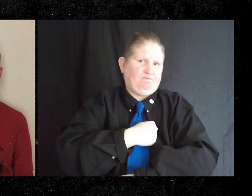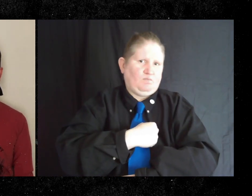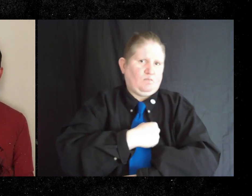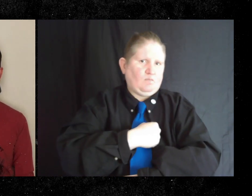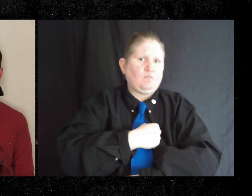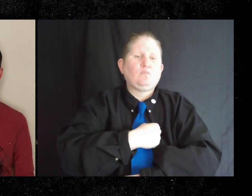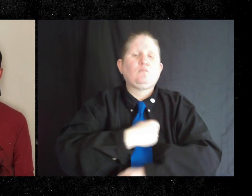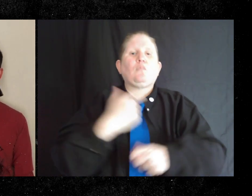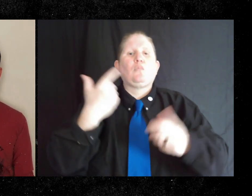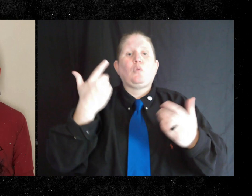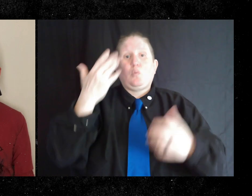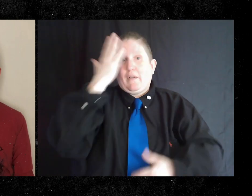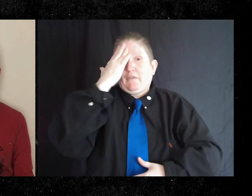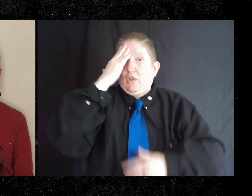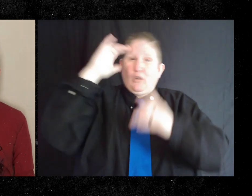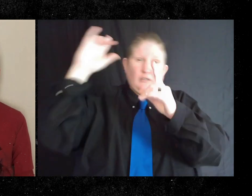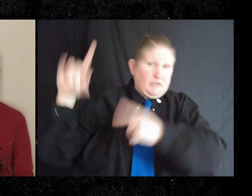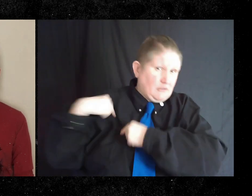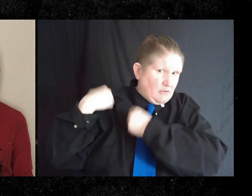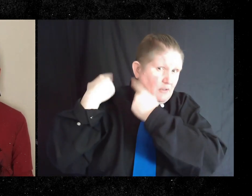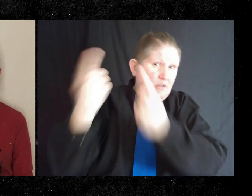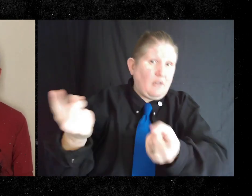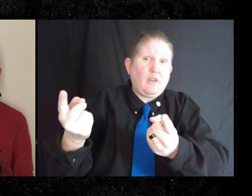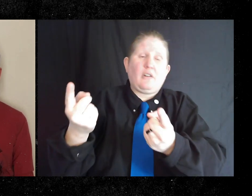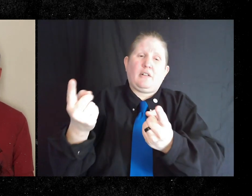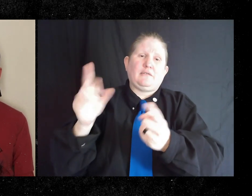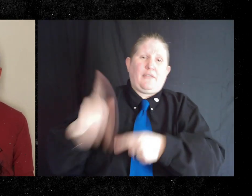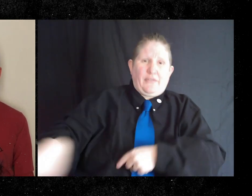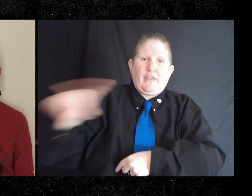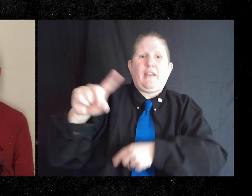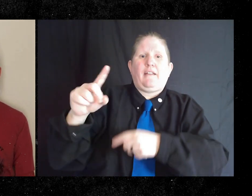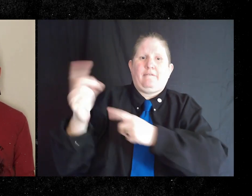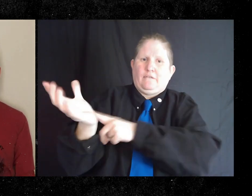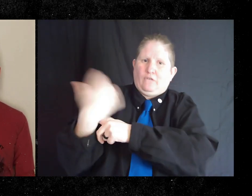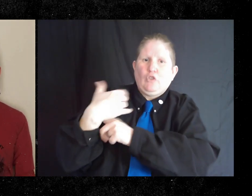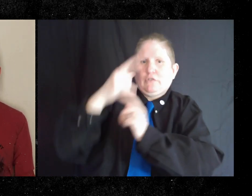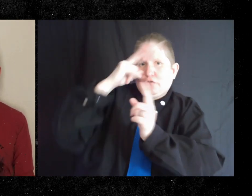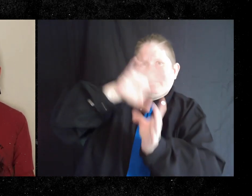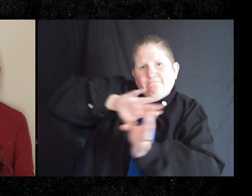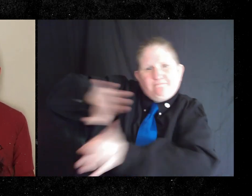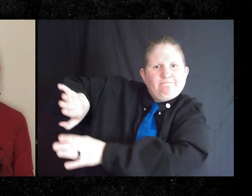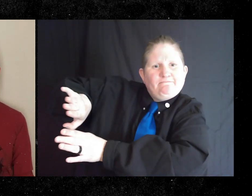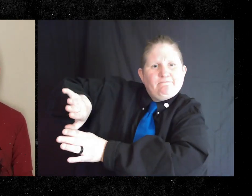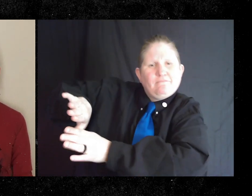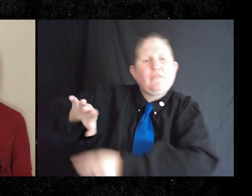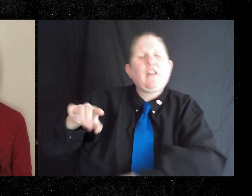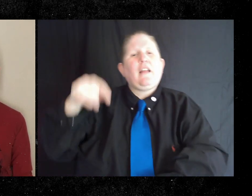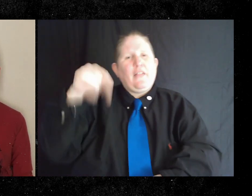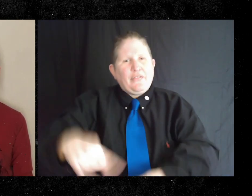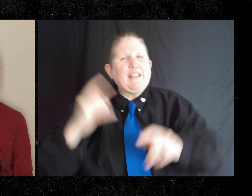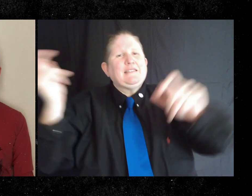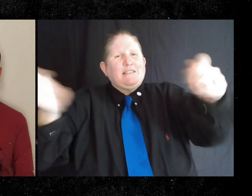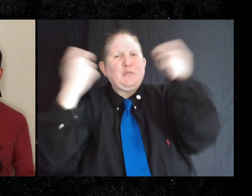Lo hemos sabido por tanto tiempo como han tratado de hacernos olvidar. Esta reivindicación es nuestra esta noche